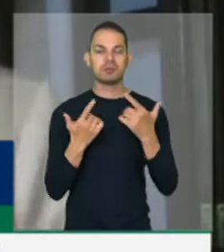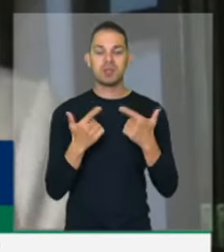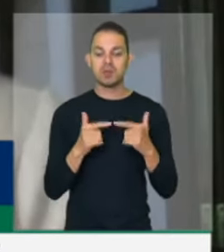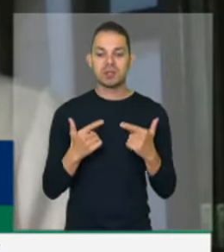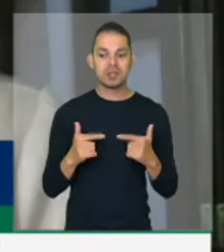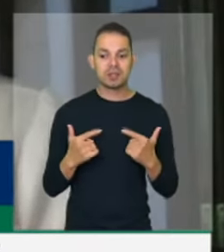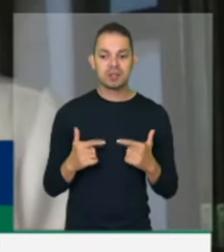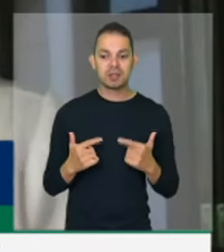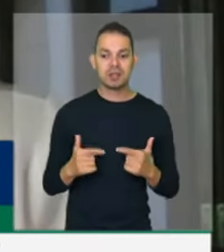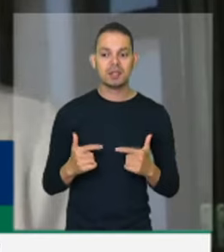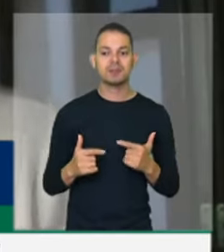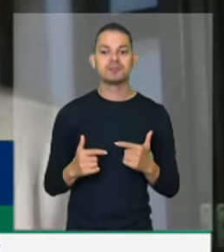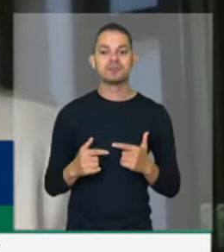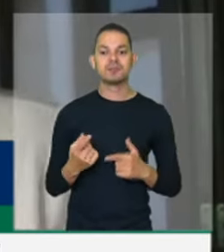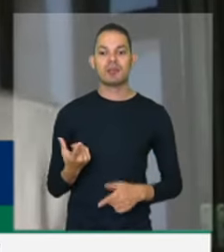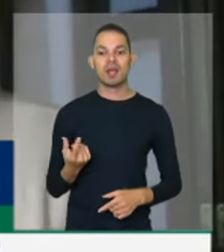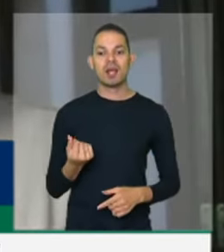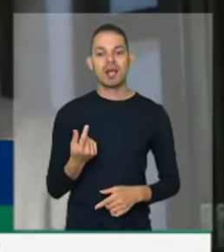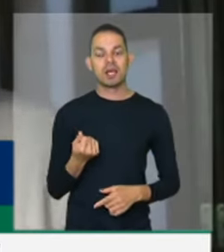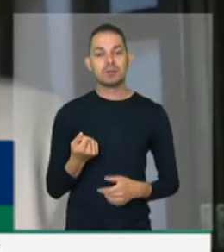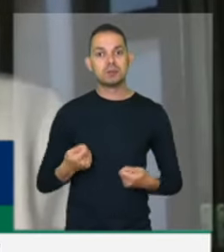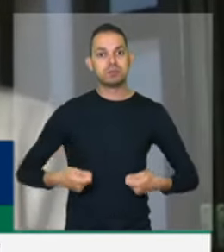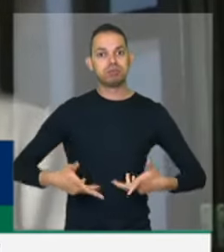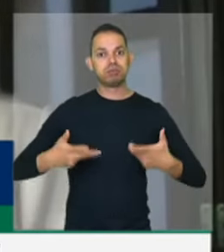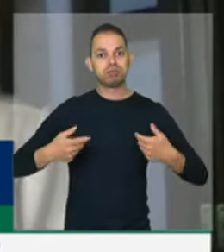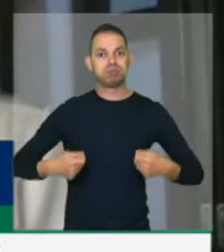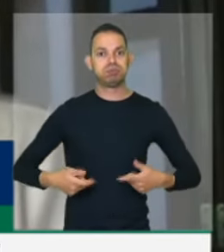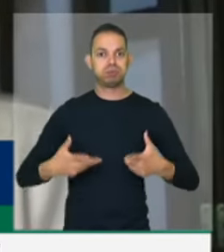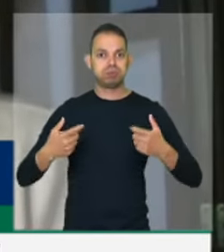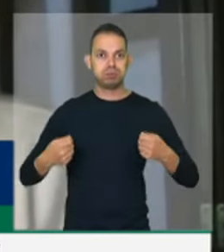QUE VAI ONERAR DOS RECURSOS PÚBLICOS, NÃO DÁ , PARA GENTE NESSE MOMENTO AGUDO DA